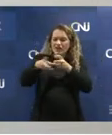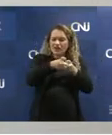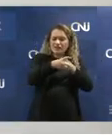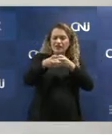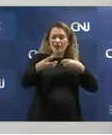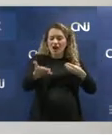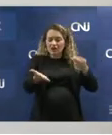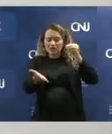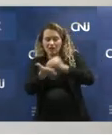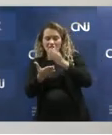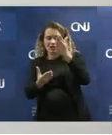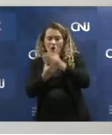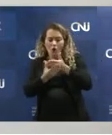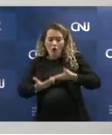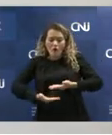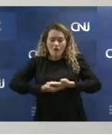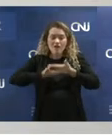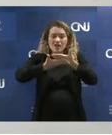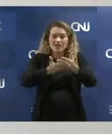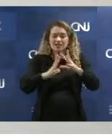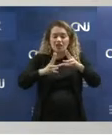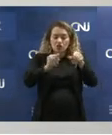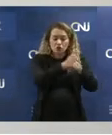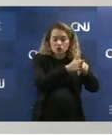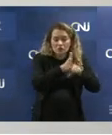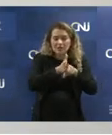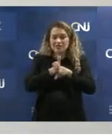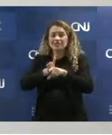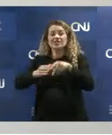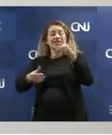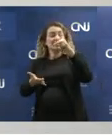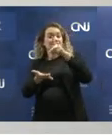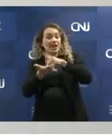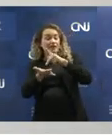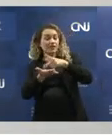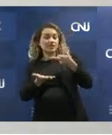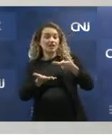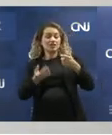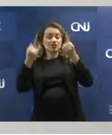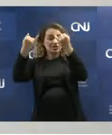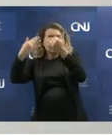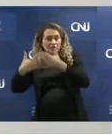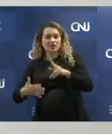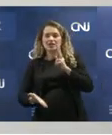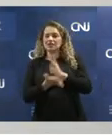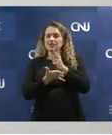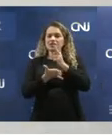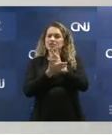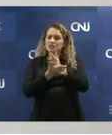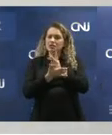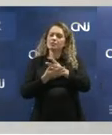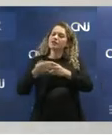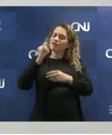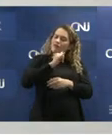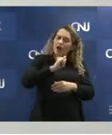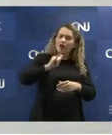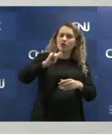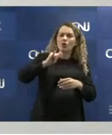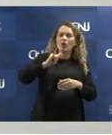se oferecemos um material probatório robusto de que, na verdade Dr. Luiz Carlos, para sempre diligências no sentido de informar